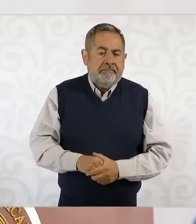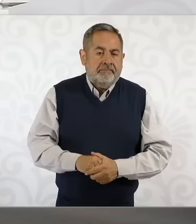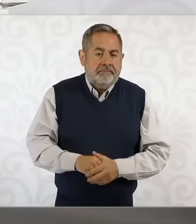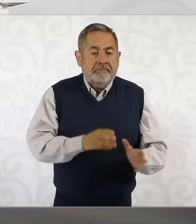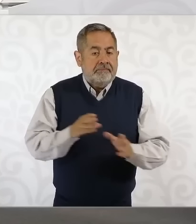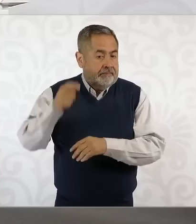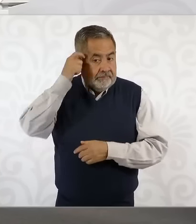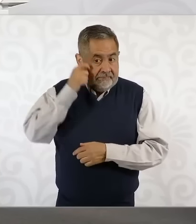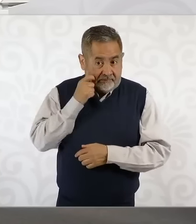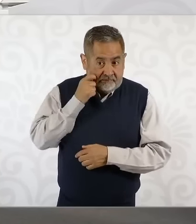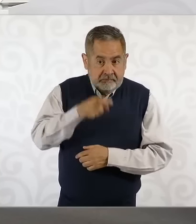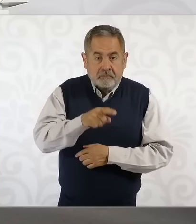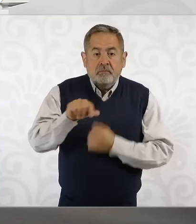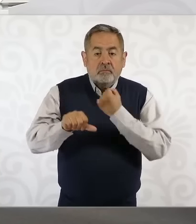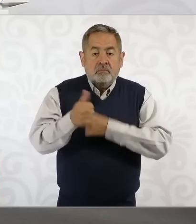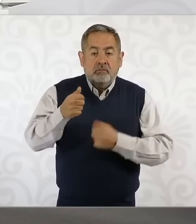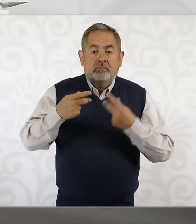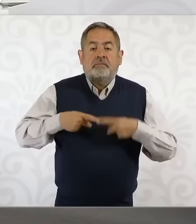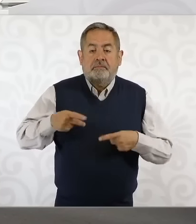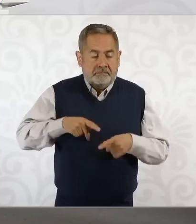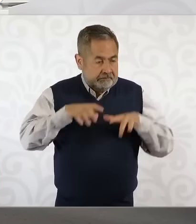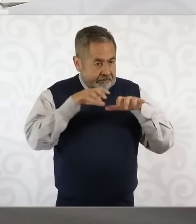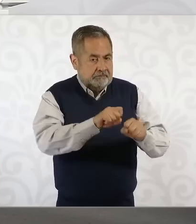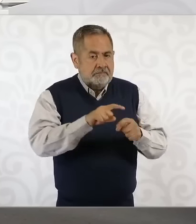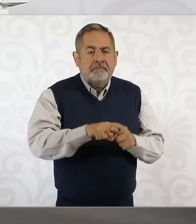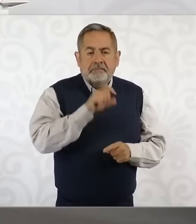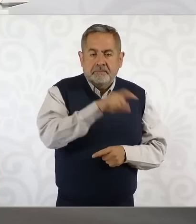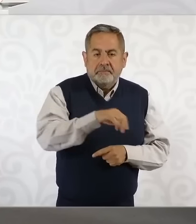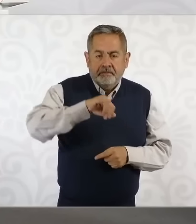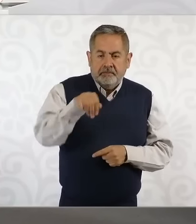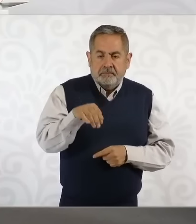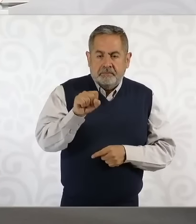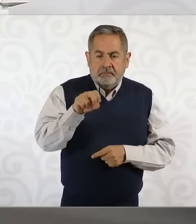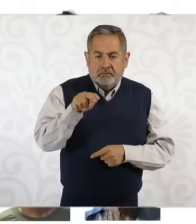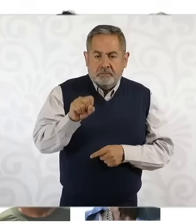fueron detenidas 11 personas, entre ellas Jesús N, líder de una organización dedicada a